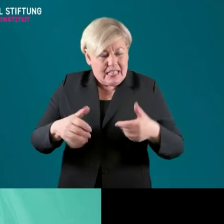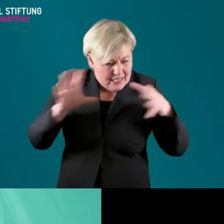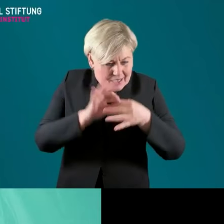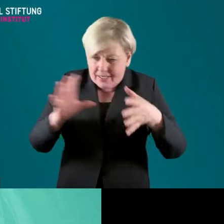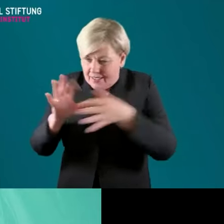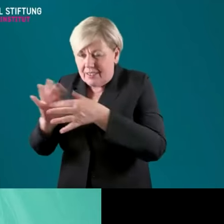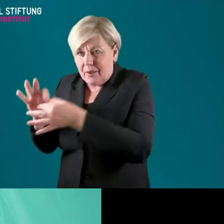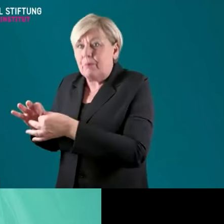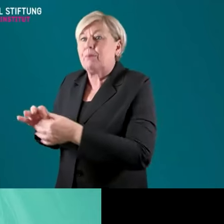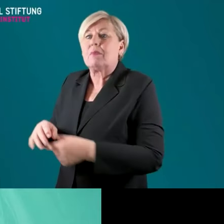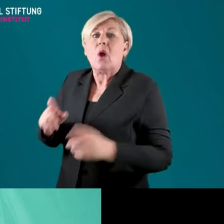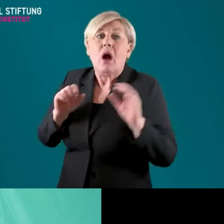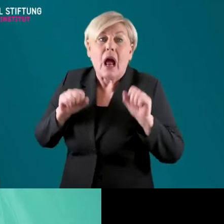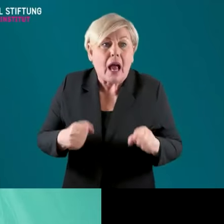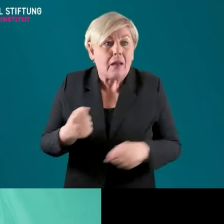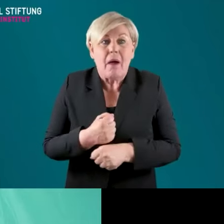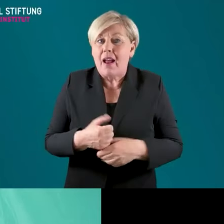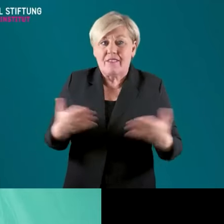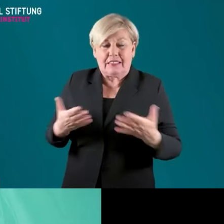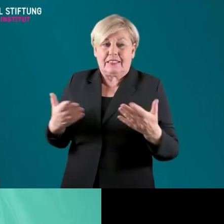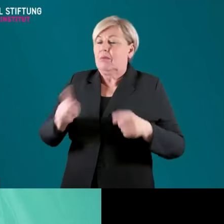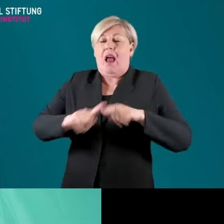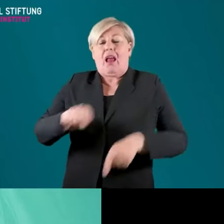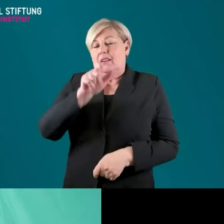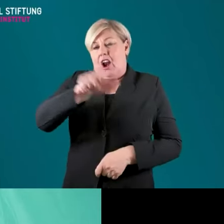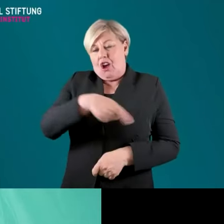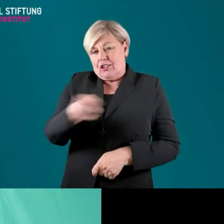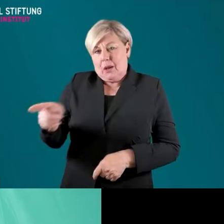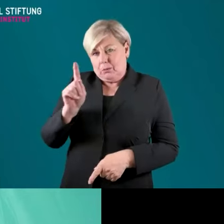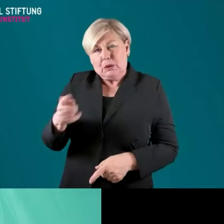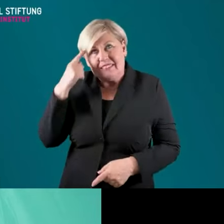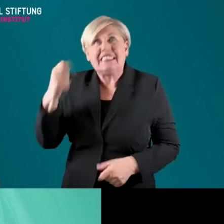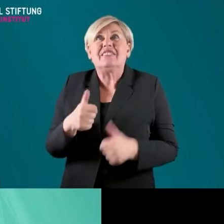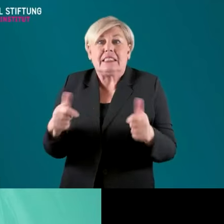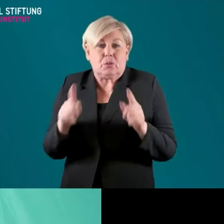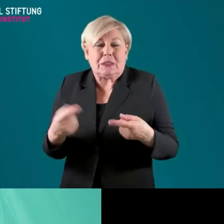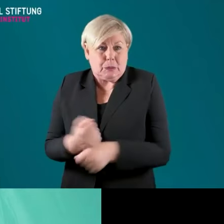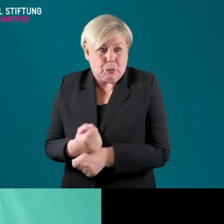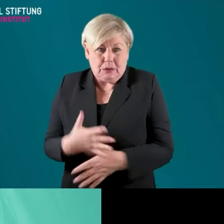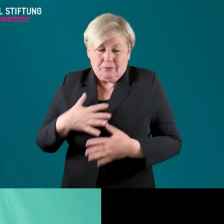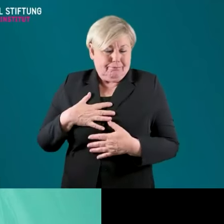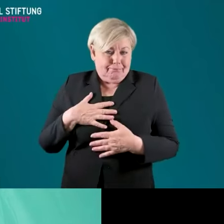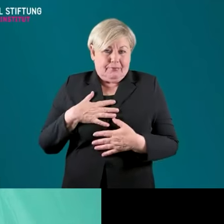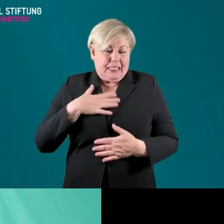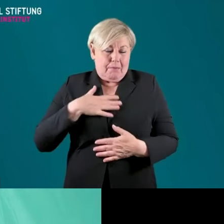Und was man machen kann – da sind dann, glaube ich, andere Leute gefragt. Da bin ich nicht so; ist nicht mein Ding.